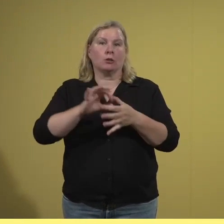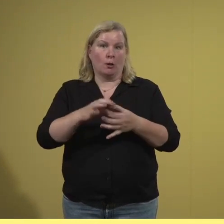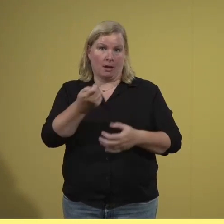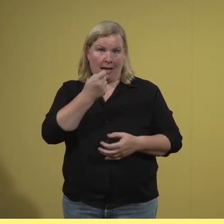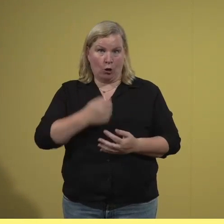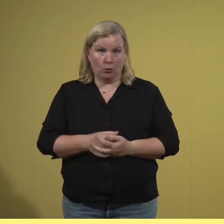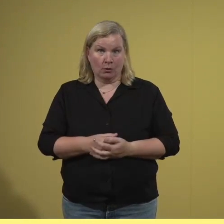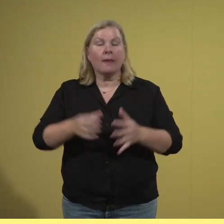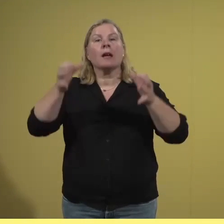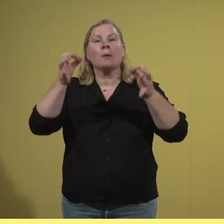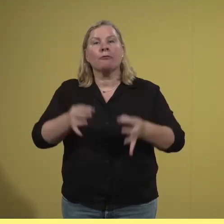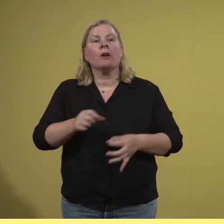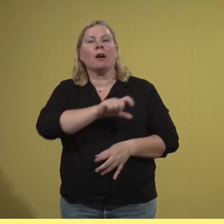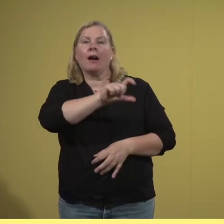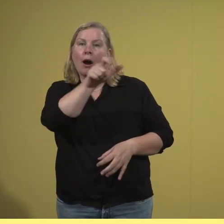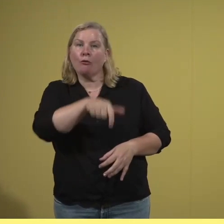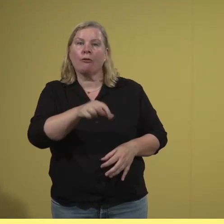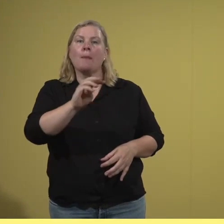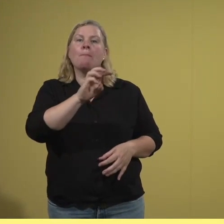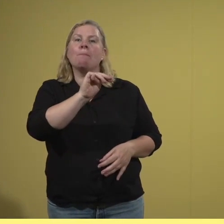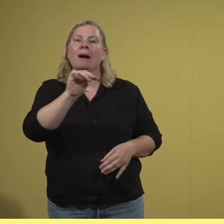An dieser Stelle schon mal herzlichen Dank an Margarete Nowag.